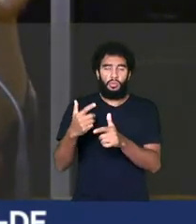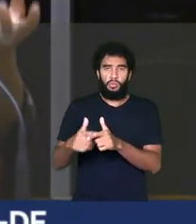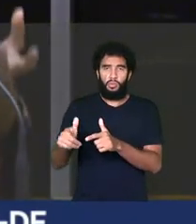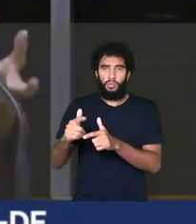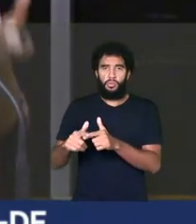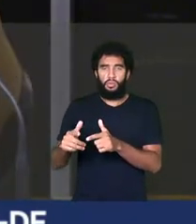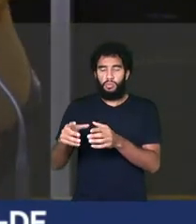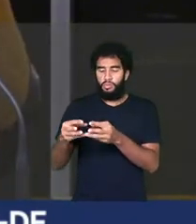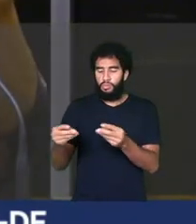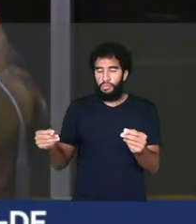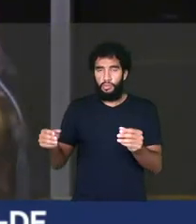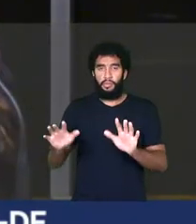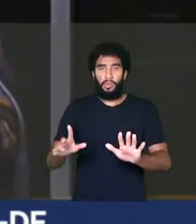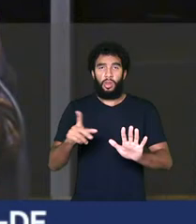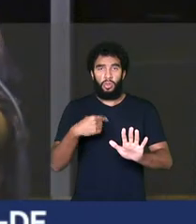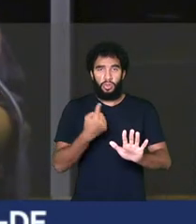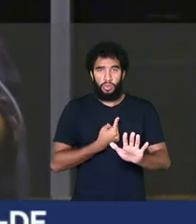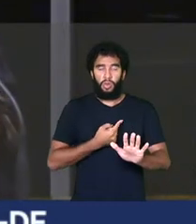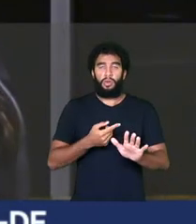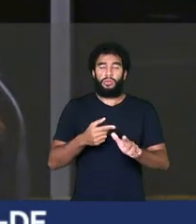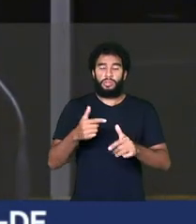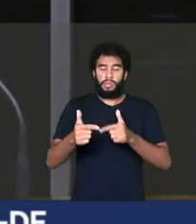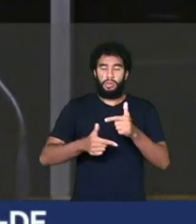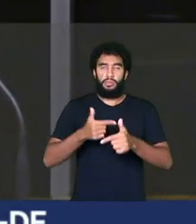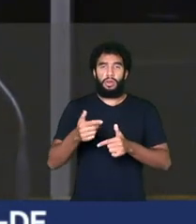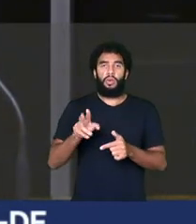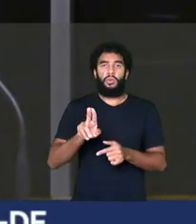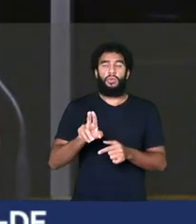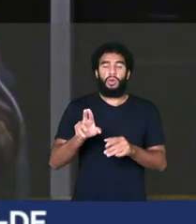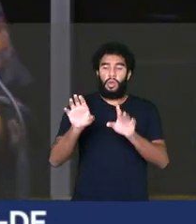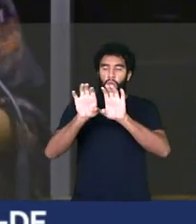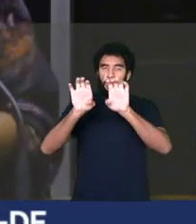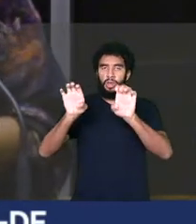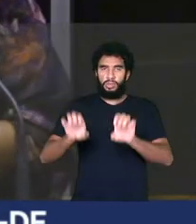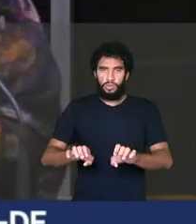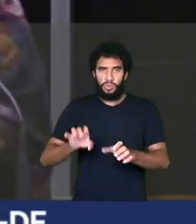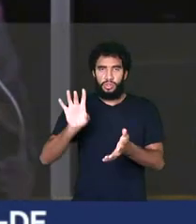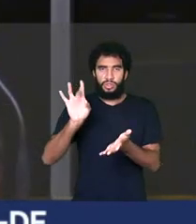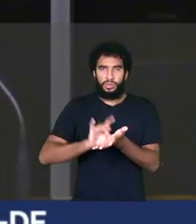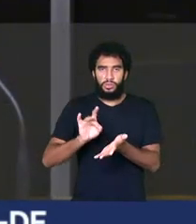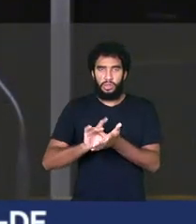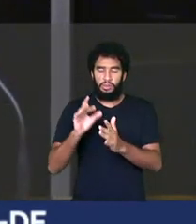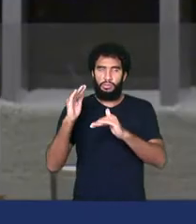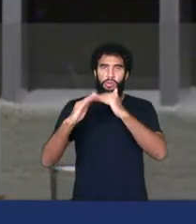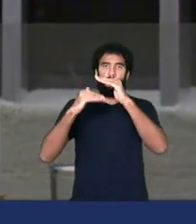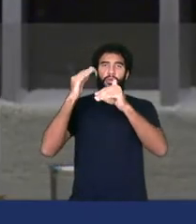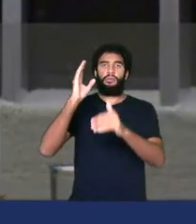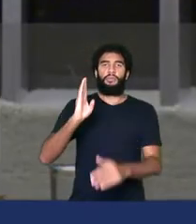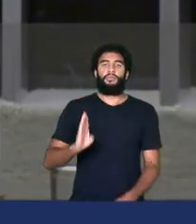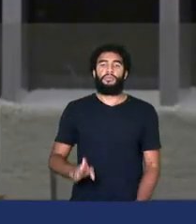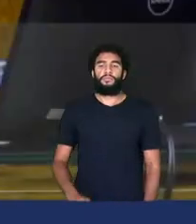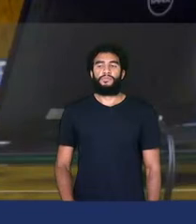TODOS OS SEUS ARROBAS FASCISTAS SENDO COMUMEMENTE EXARADOS. VAMOS TRABALHAR COM ESTRUTURAS QUE SEJAM ESTRUTURAS ESTRUTURANTES.